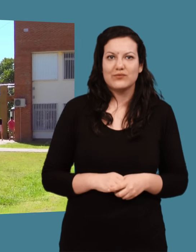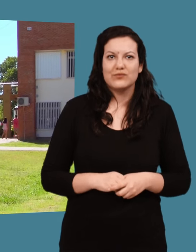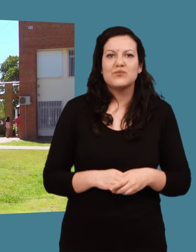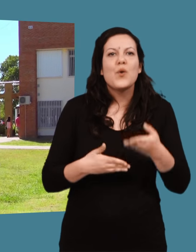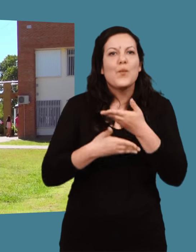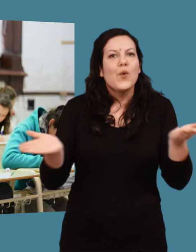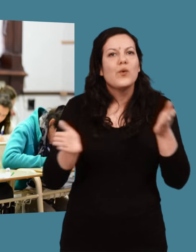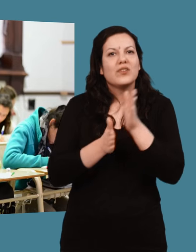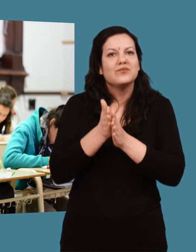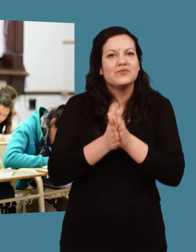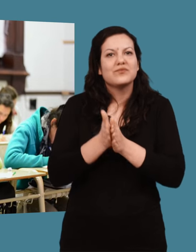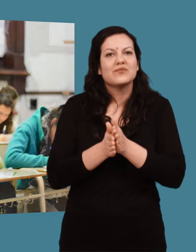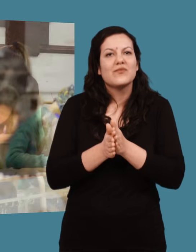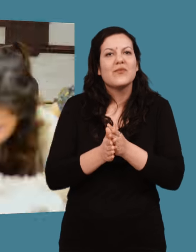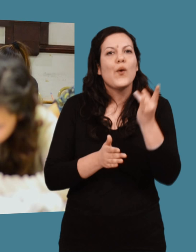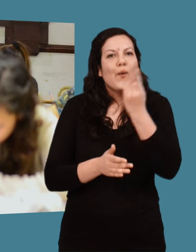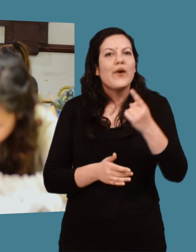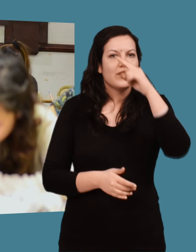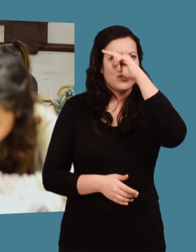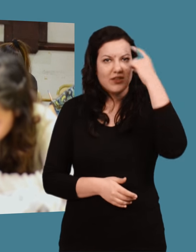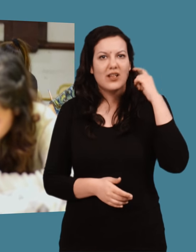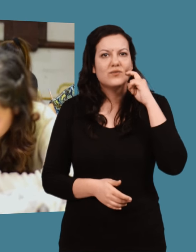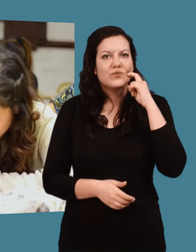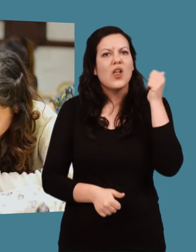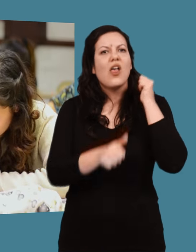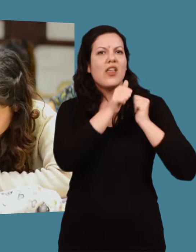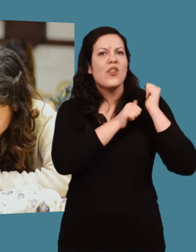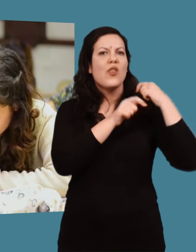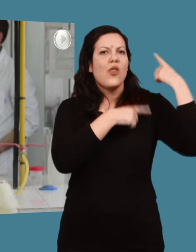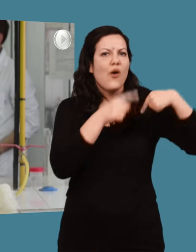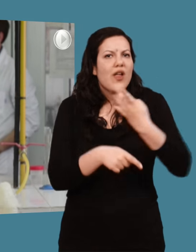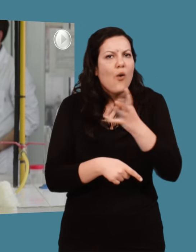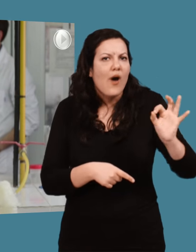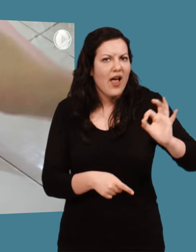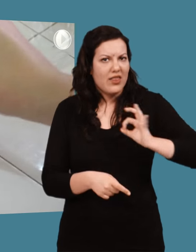Pública y gratuita, la Universidad Nacional de Entre Ríos, tiene una historia de más de 40 años